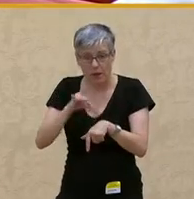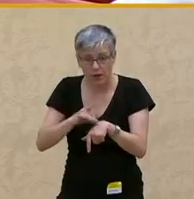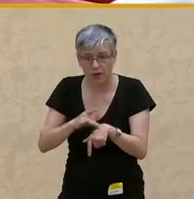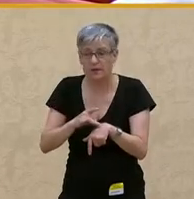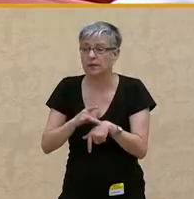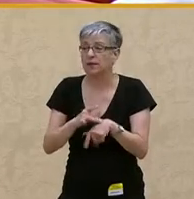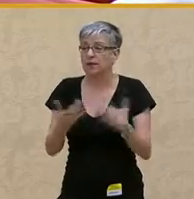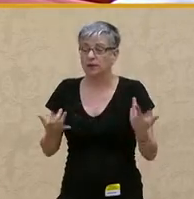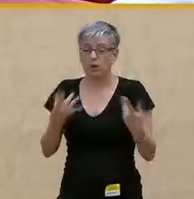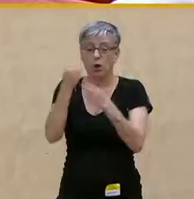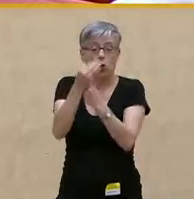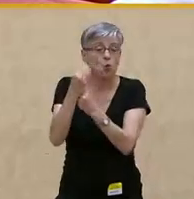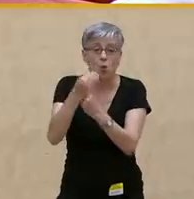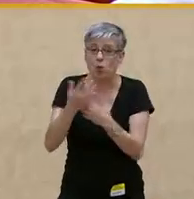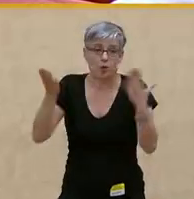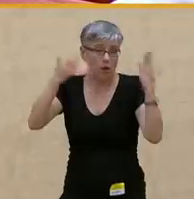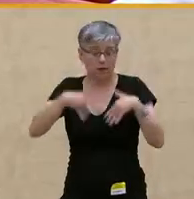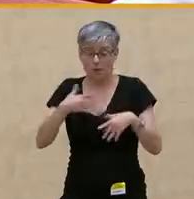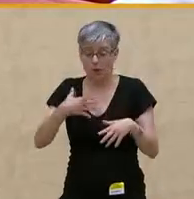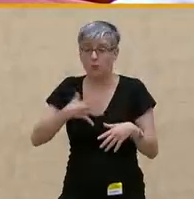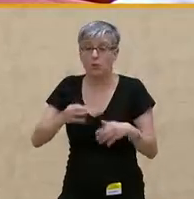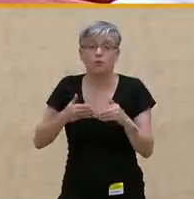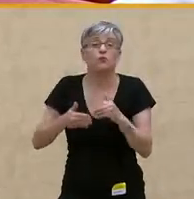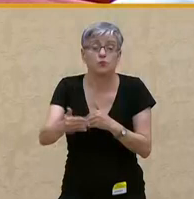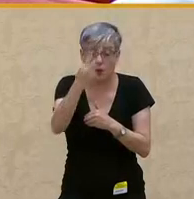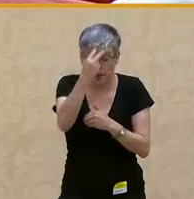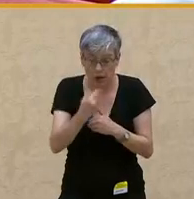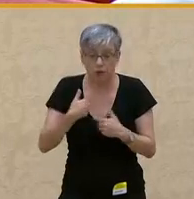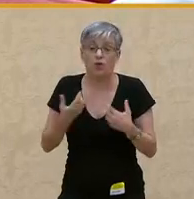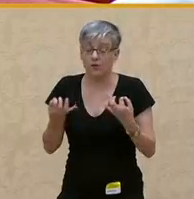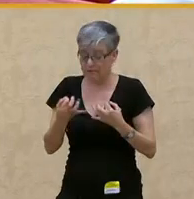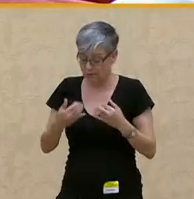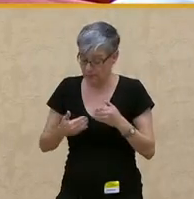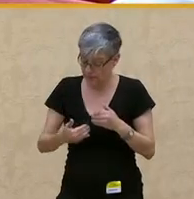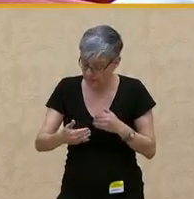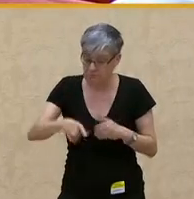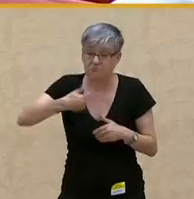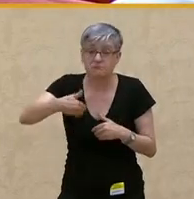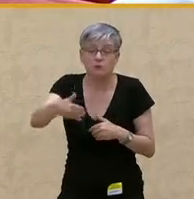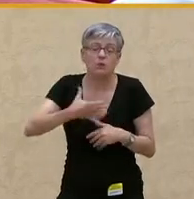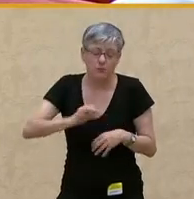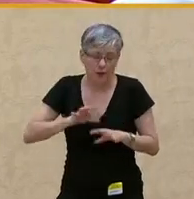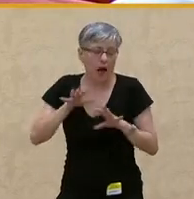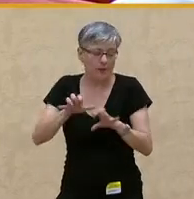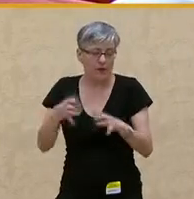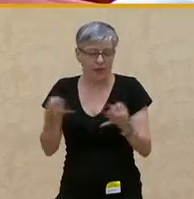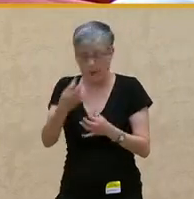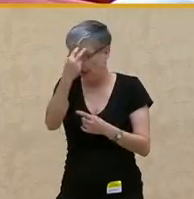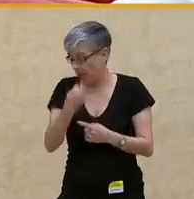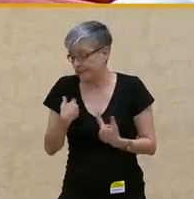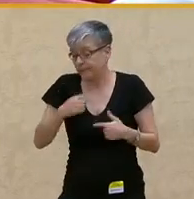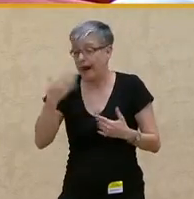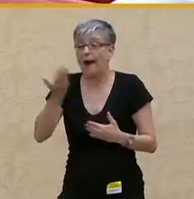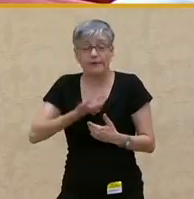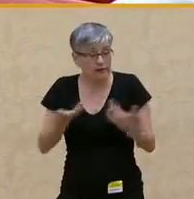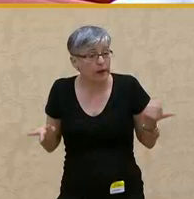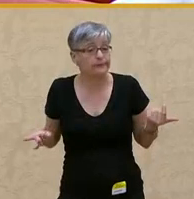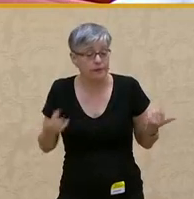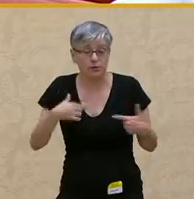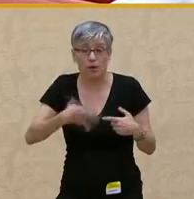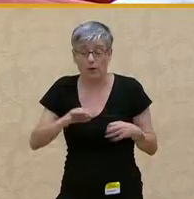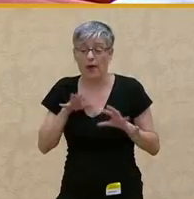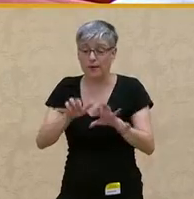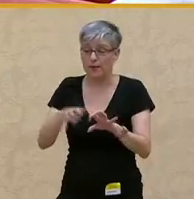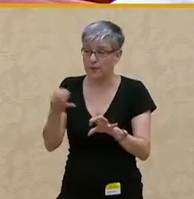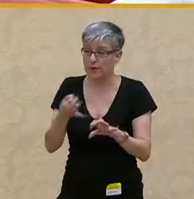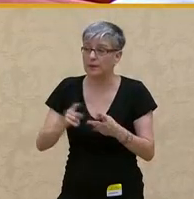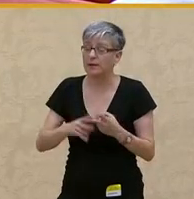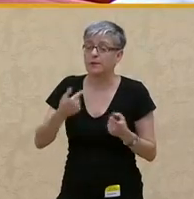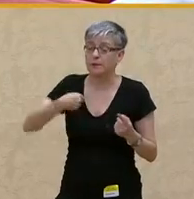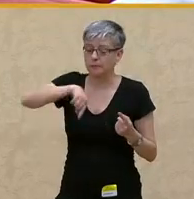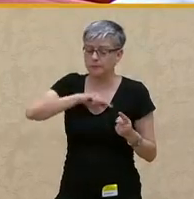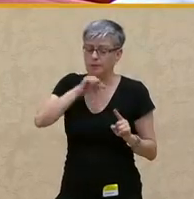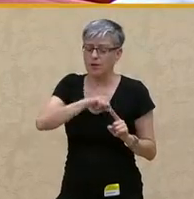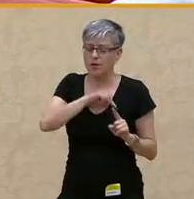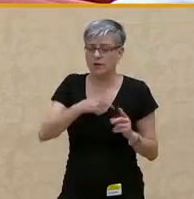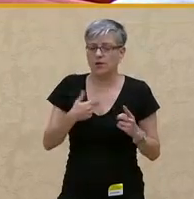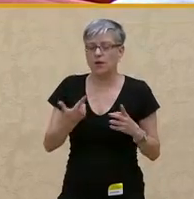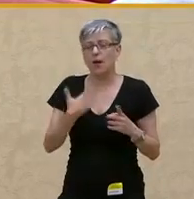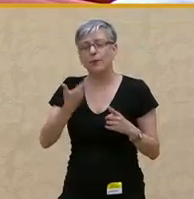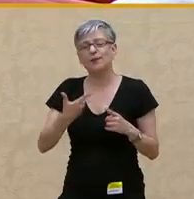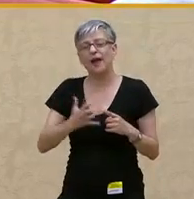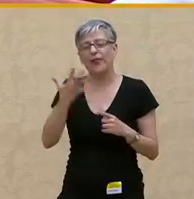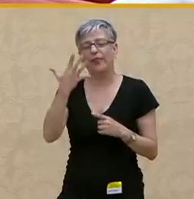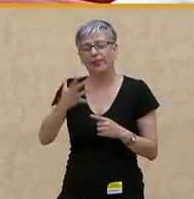no existe cura, y yo creo que somos conscientes de la importancia de tener cinco sentidos. Y,